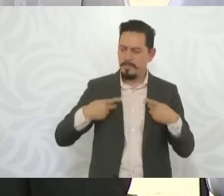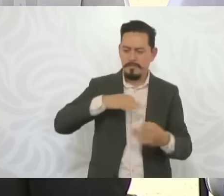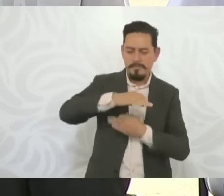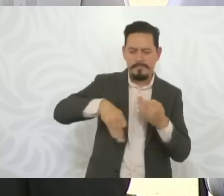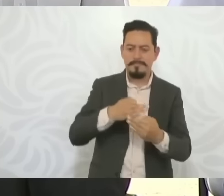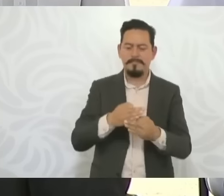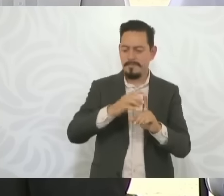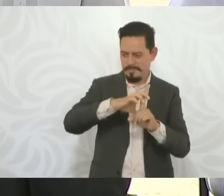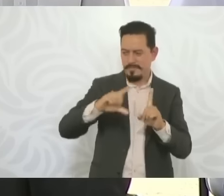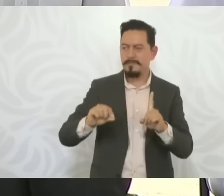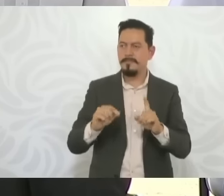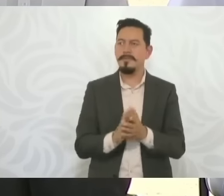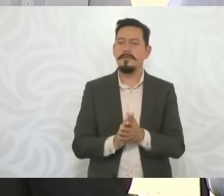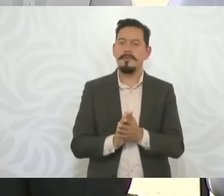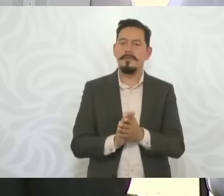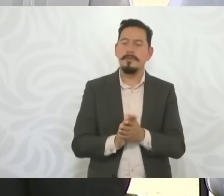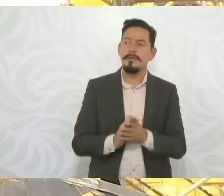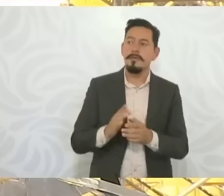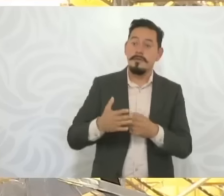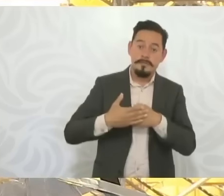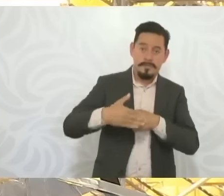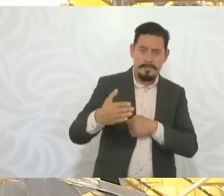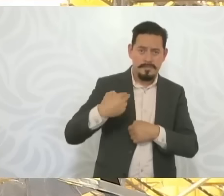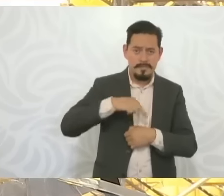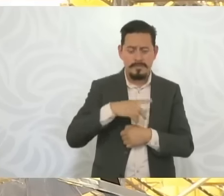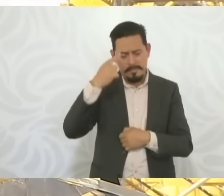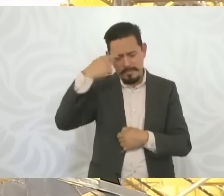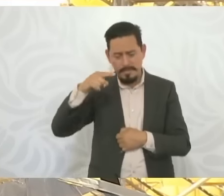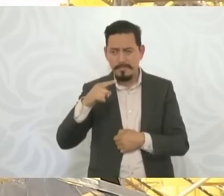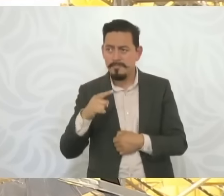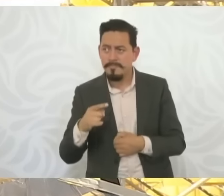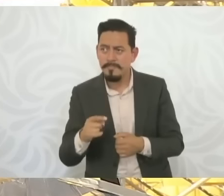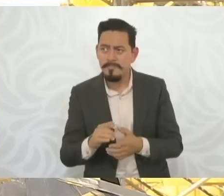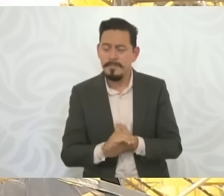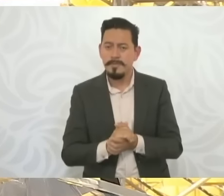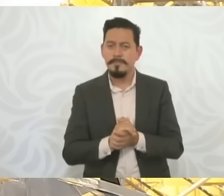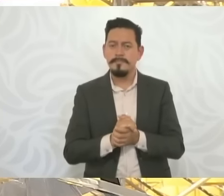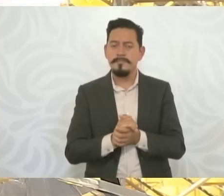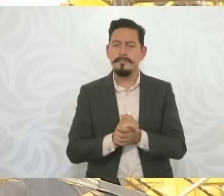A un año de distancia de la promulgación de las leyes secundarias, precisamente hace un año,